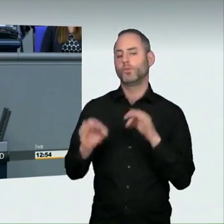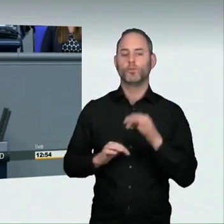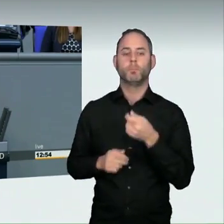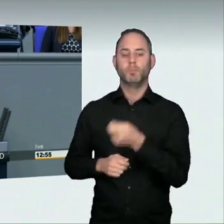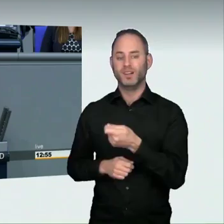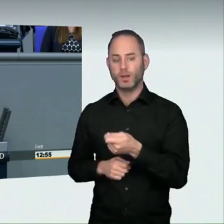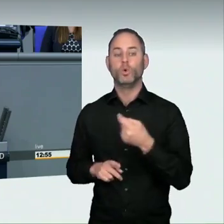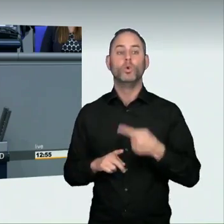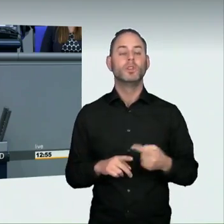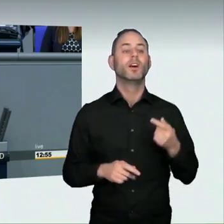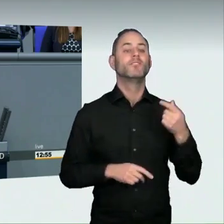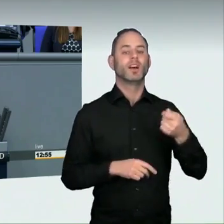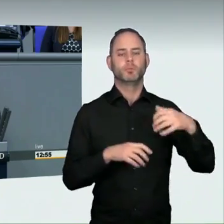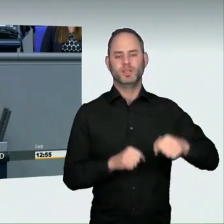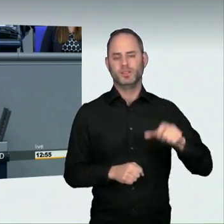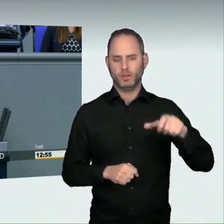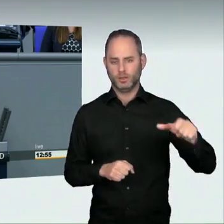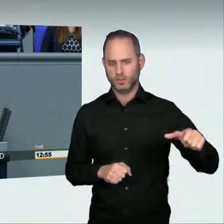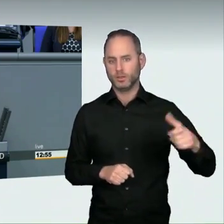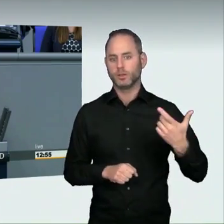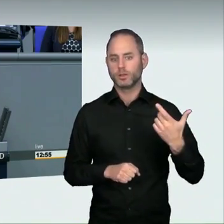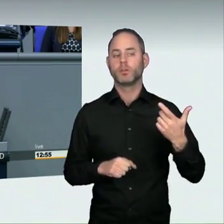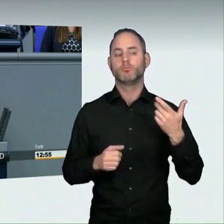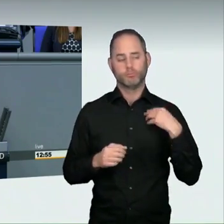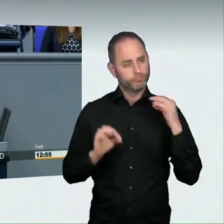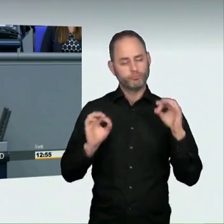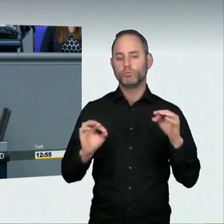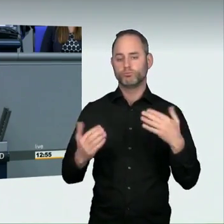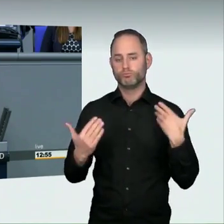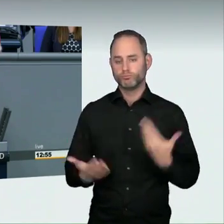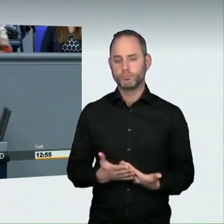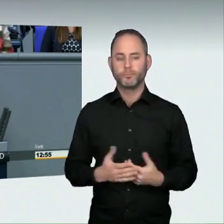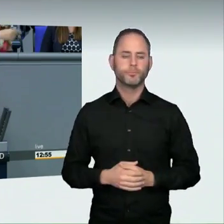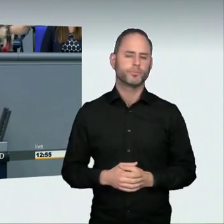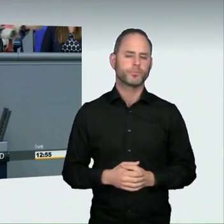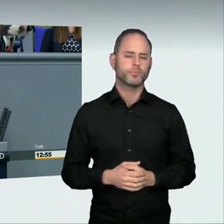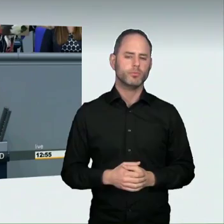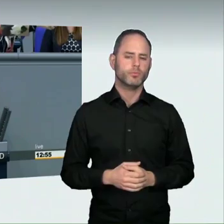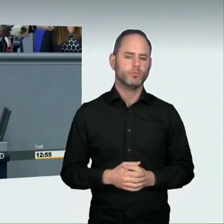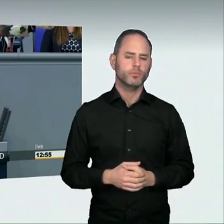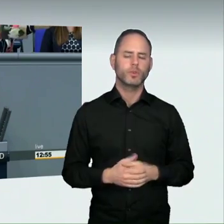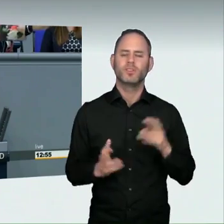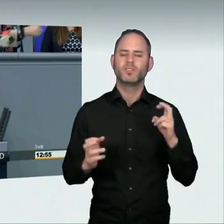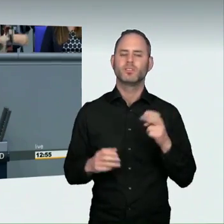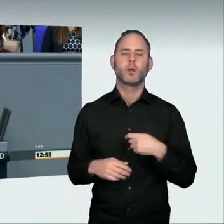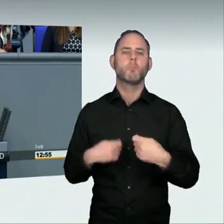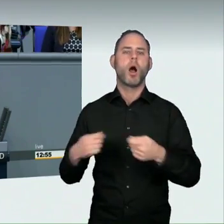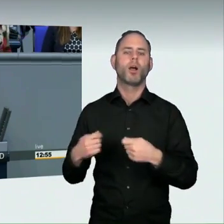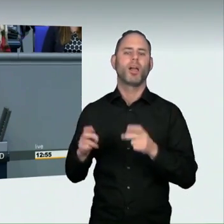Heute sehen wir: Die seriösen Makler profitieren, sie halten ihre Kundschaft, und die Mieterinnen und Mieter werden deutlich entlastet,